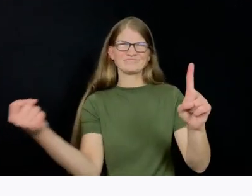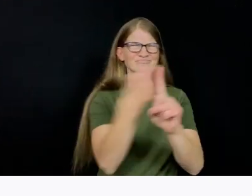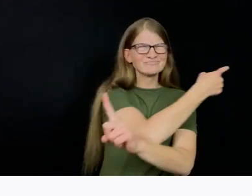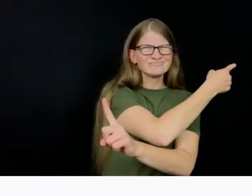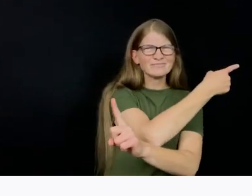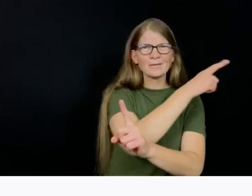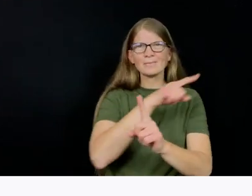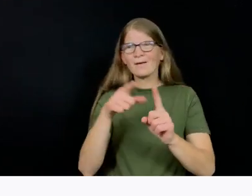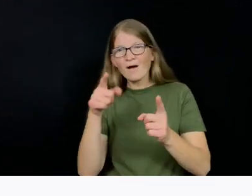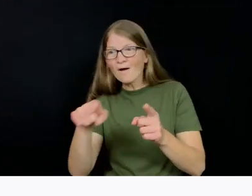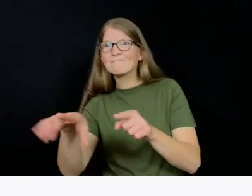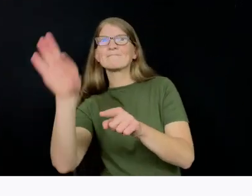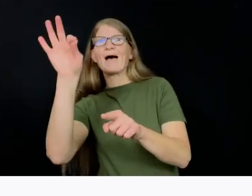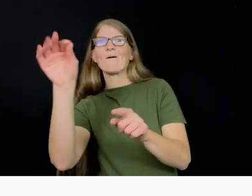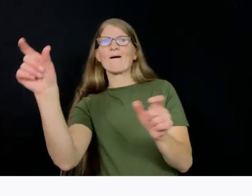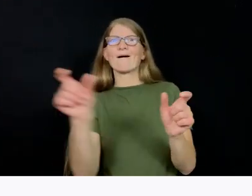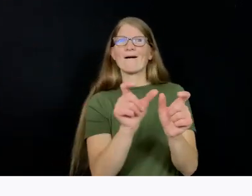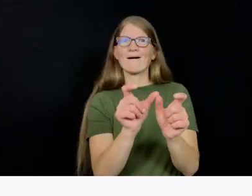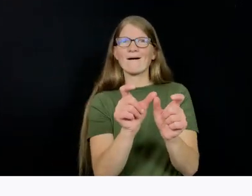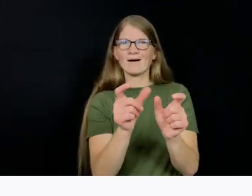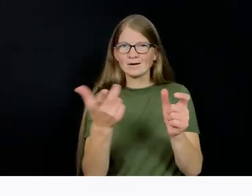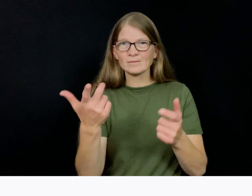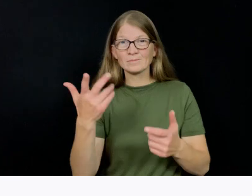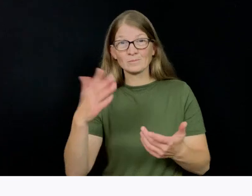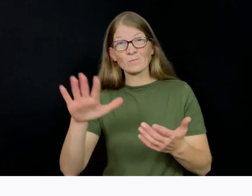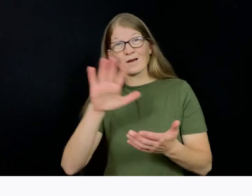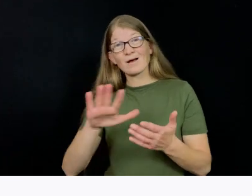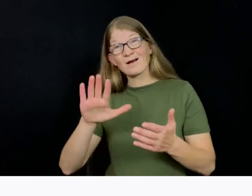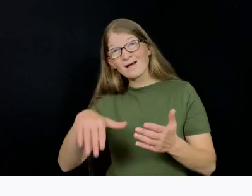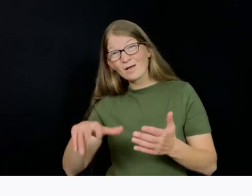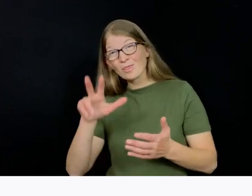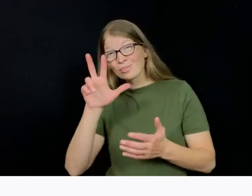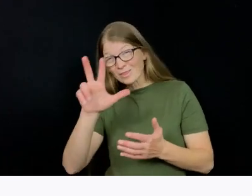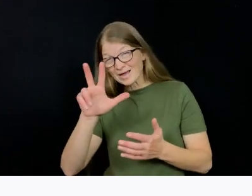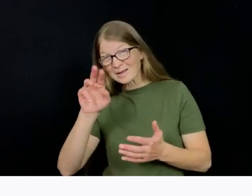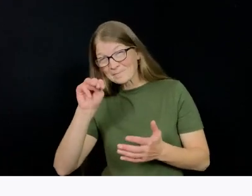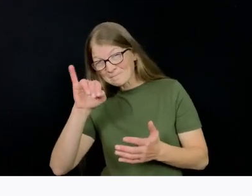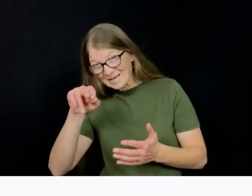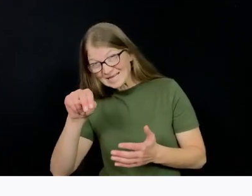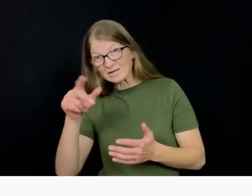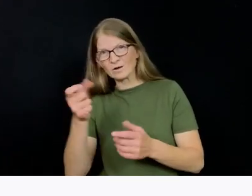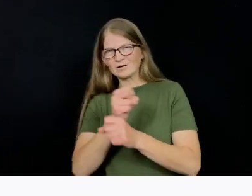وهي تعمل في أقل من 3 مللي ثانية وهي أكثر سرعة من رفرفة واحدة لجناحي طائر الطنان